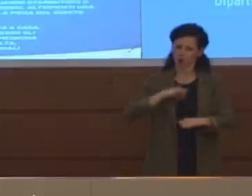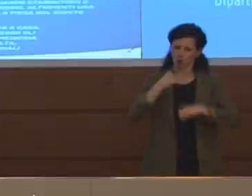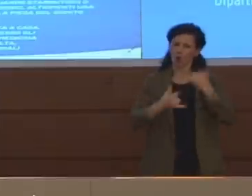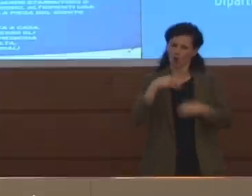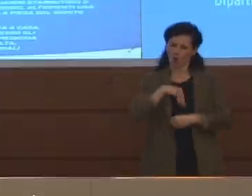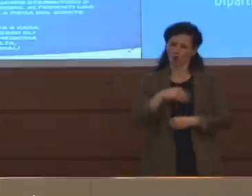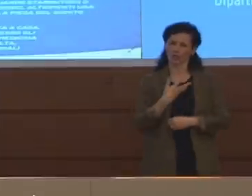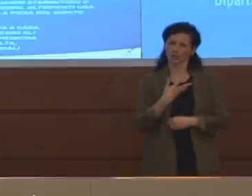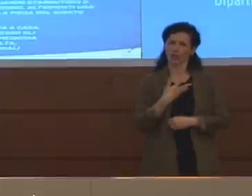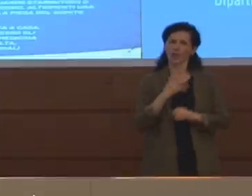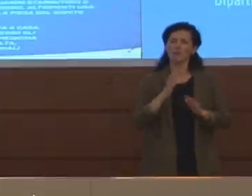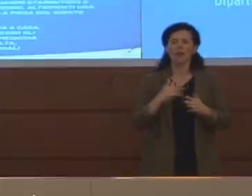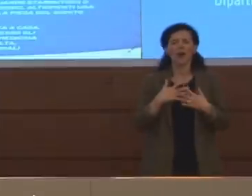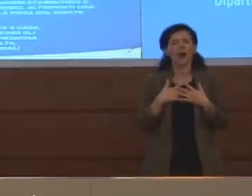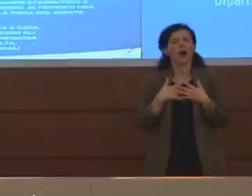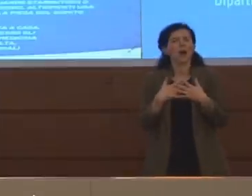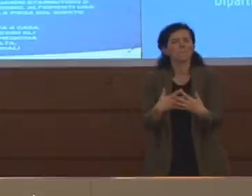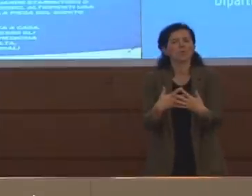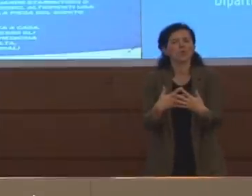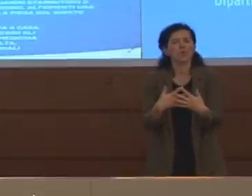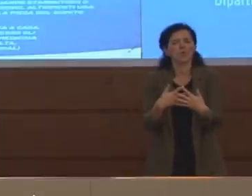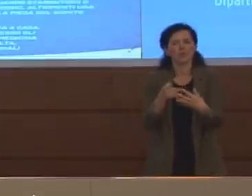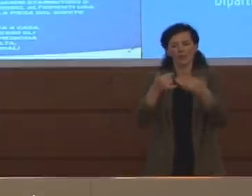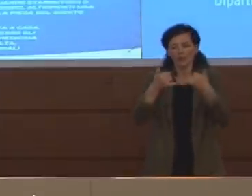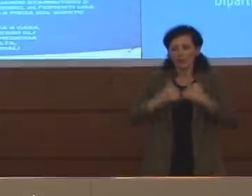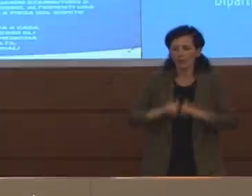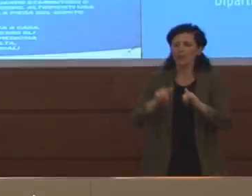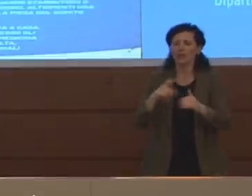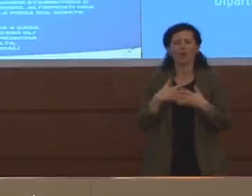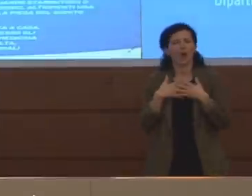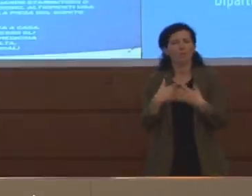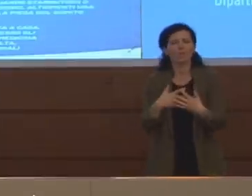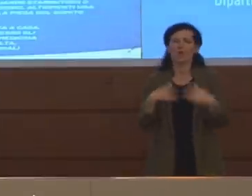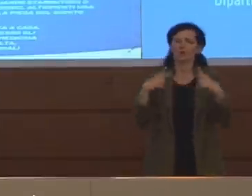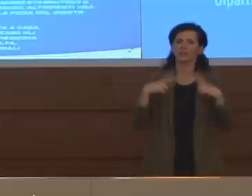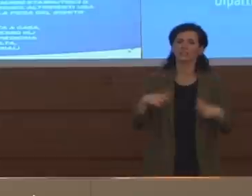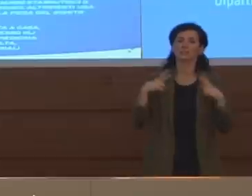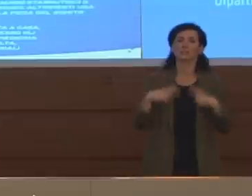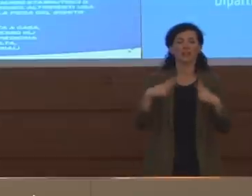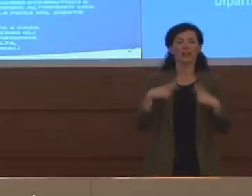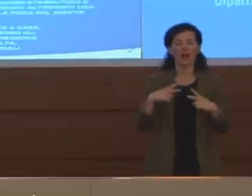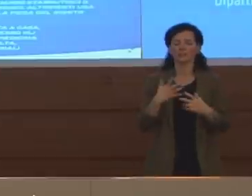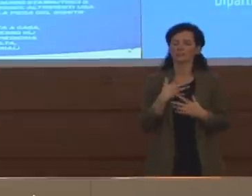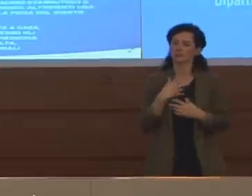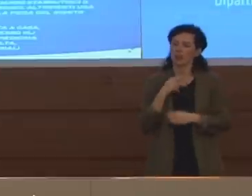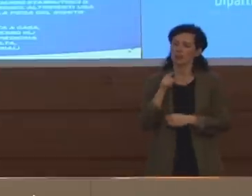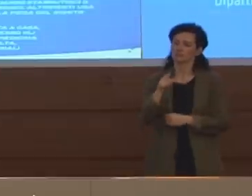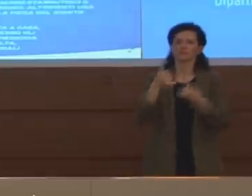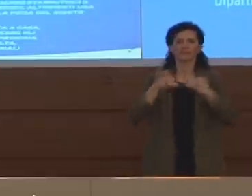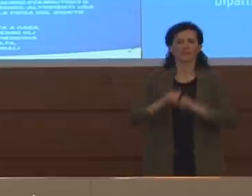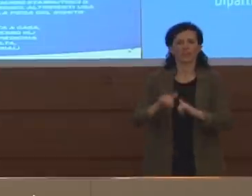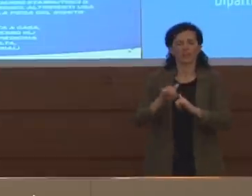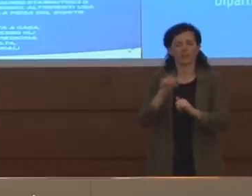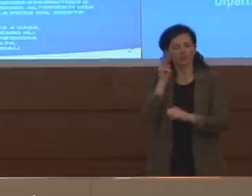a far vacillare l'amore e la speranza che quel padre nutre e custodisce.